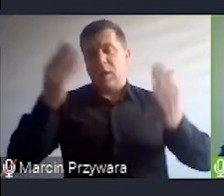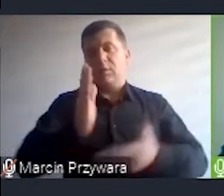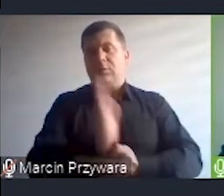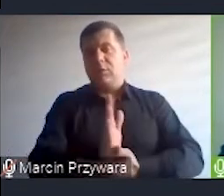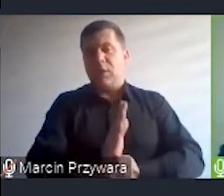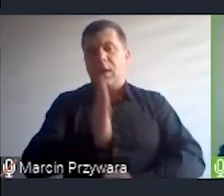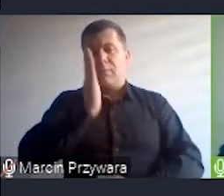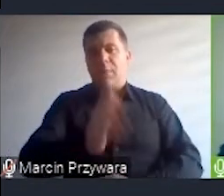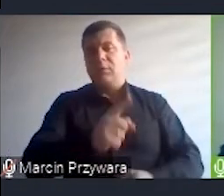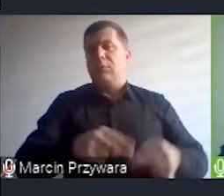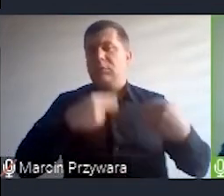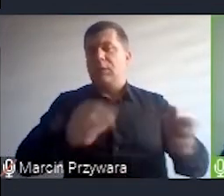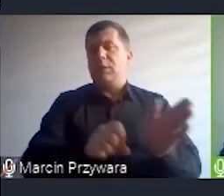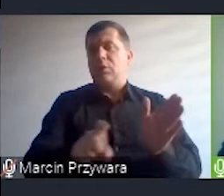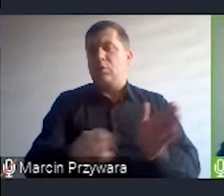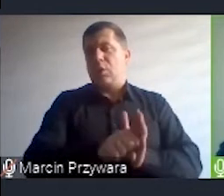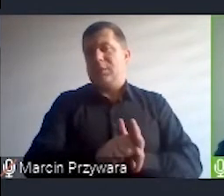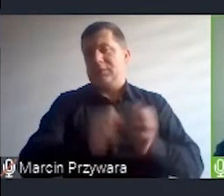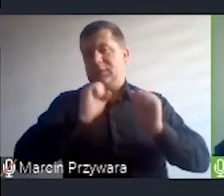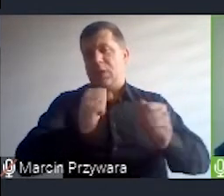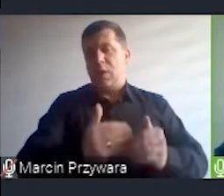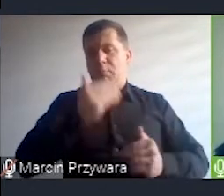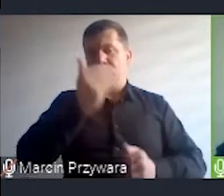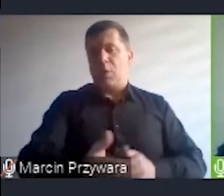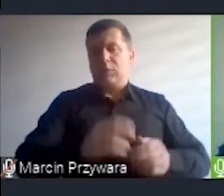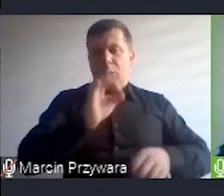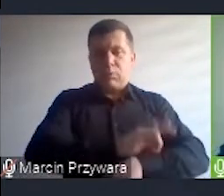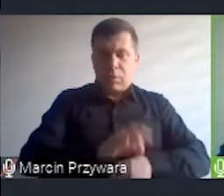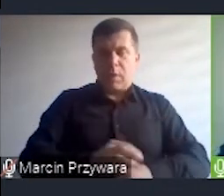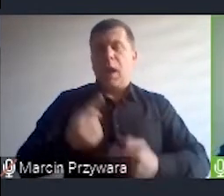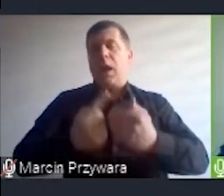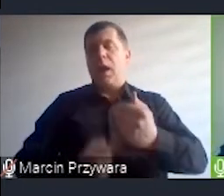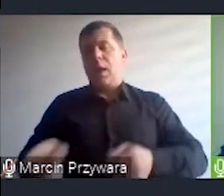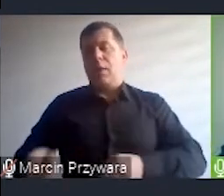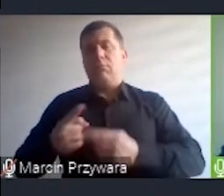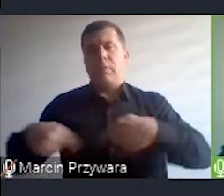przeznaczone na działalność poza projektem, a ile na projekt.